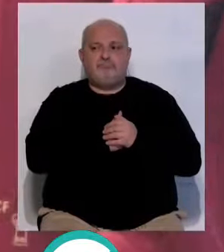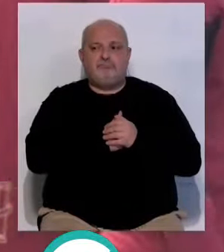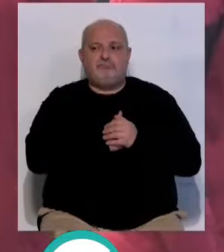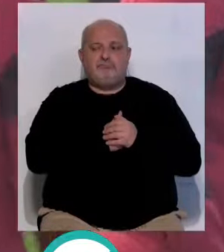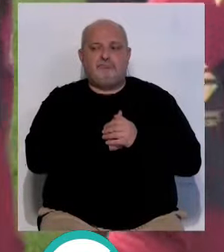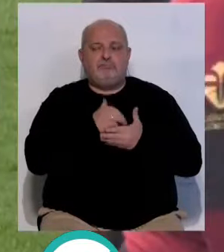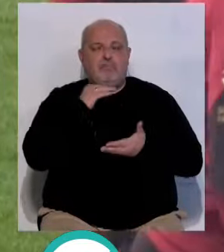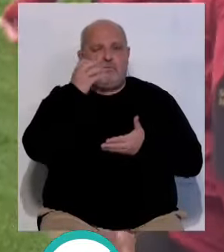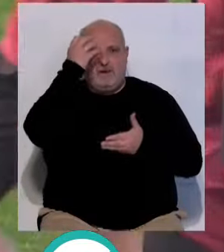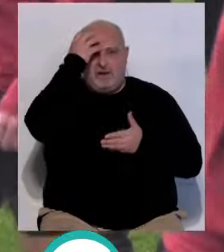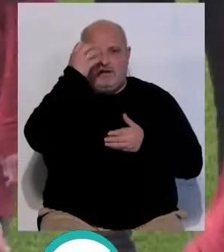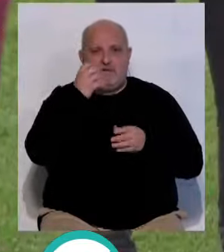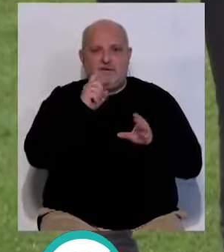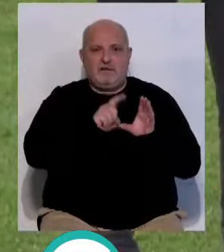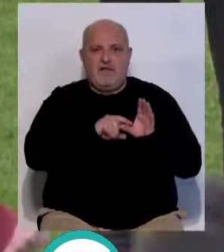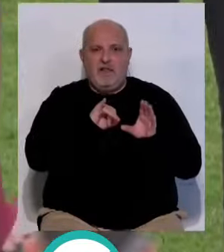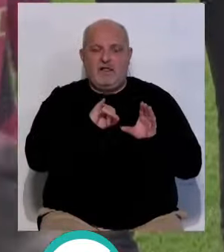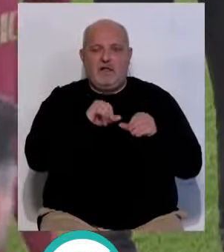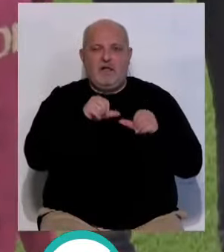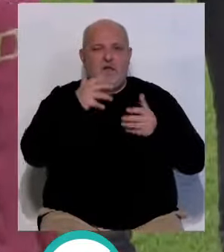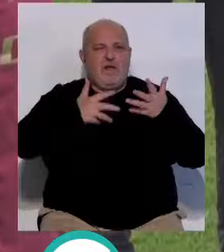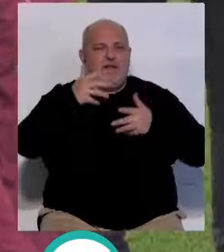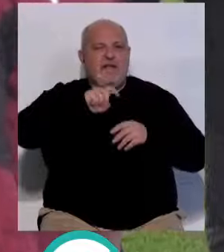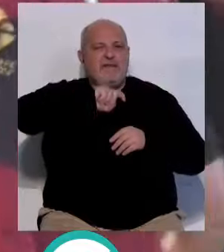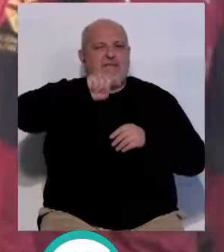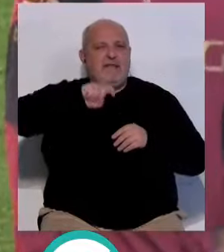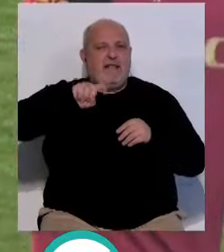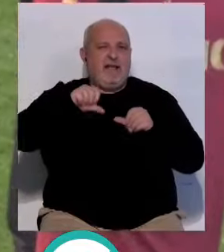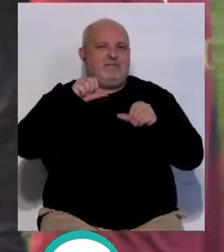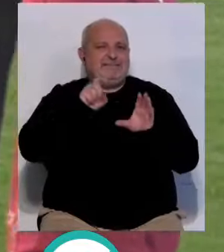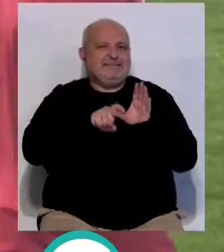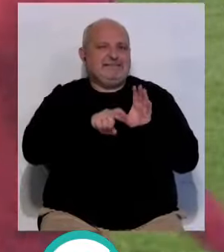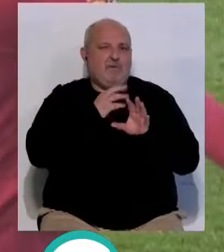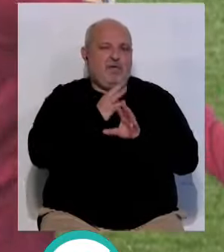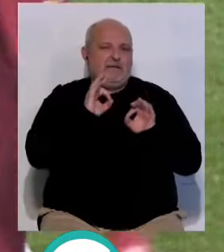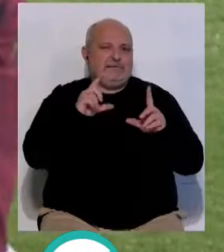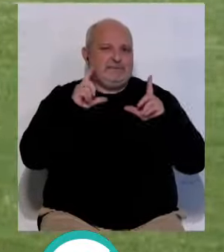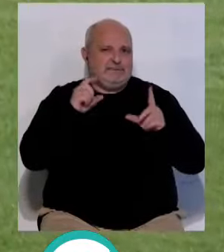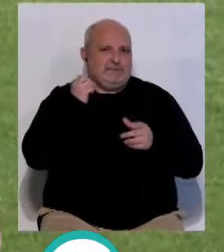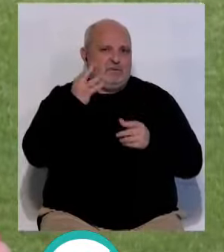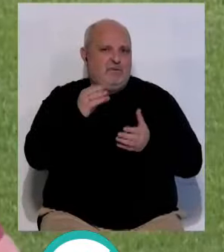Rey t estadística no vale es que bueno da igual me sorprendió más que jugara allí el partido de